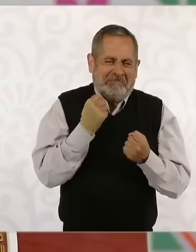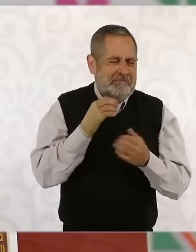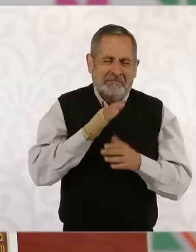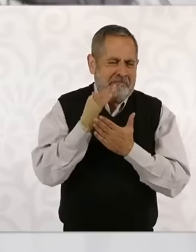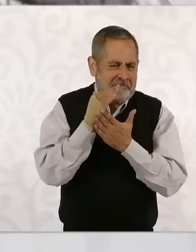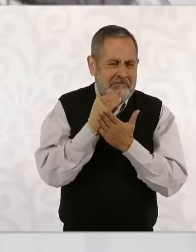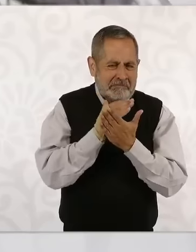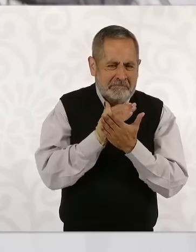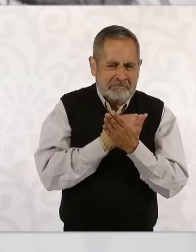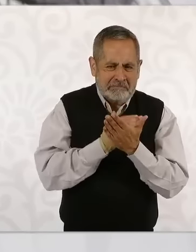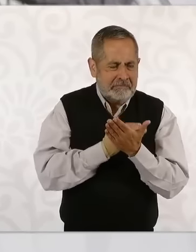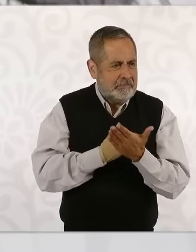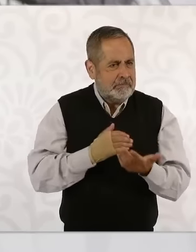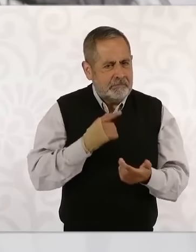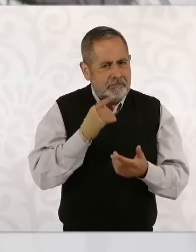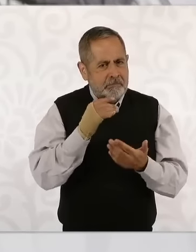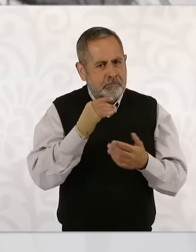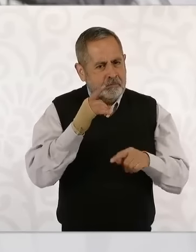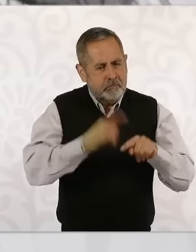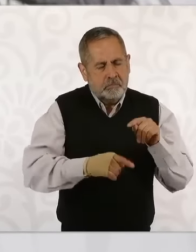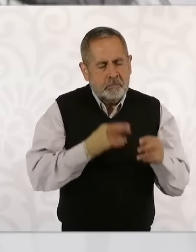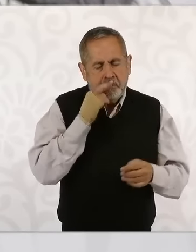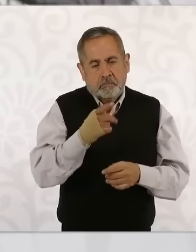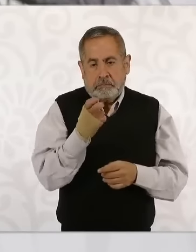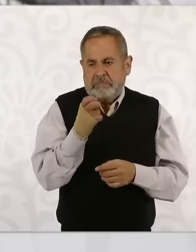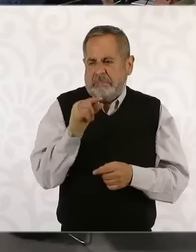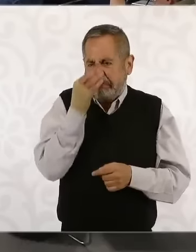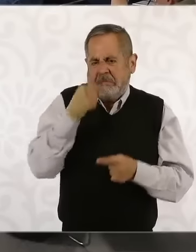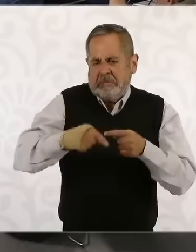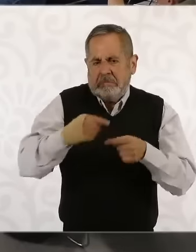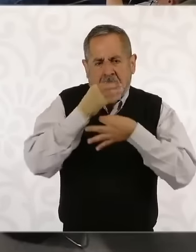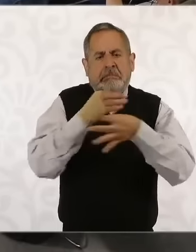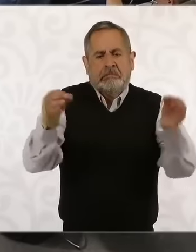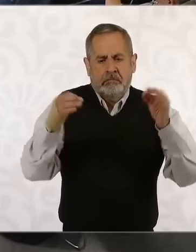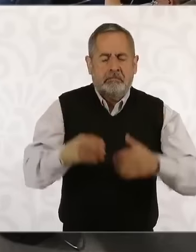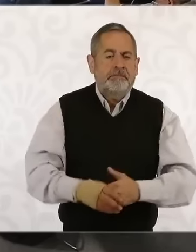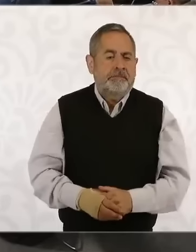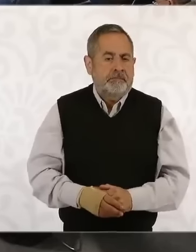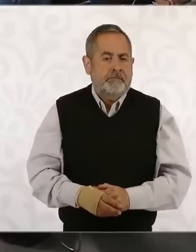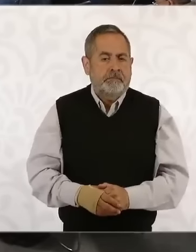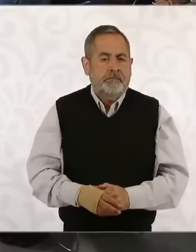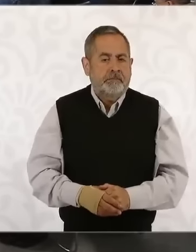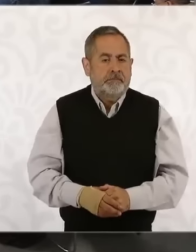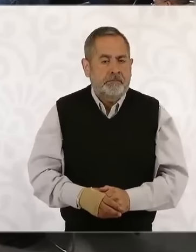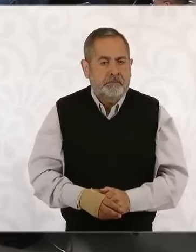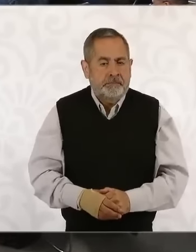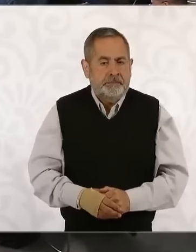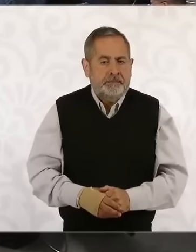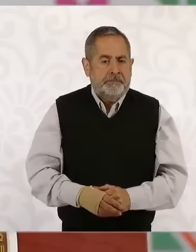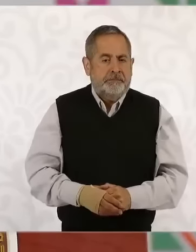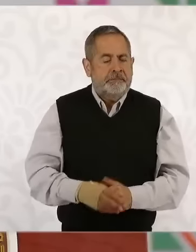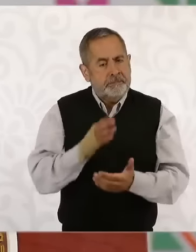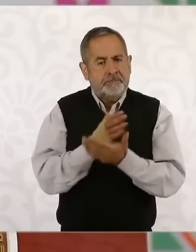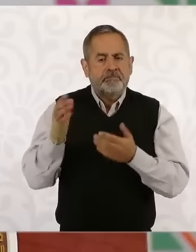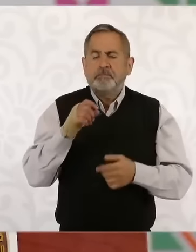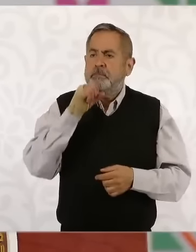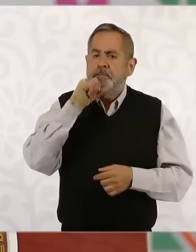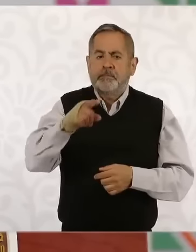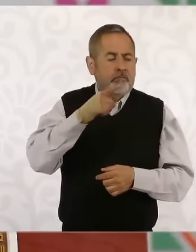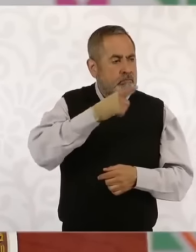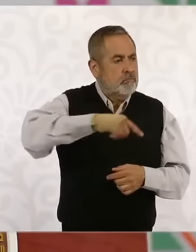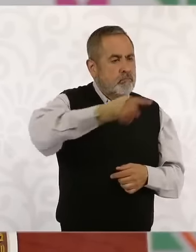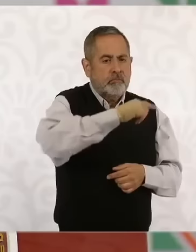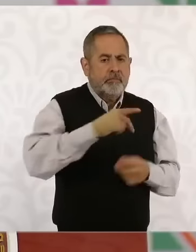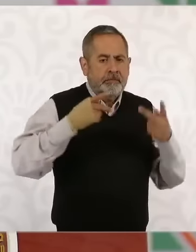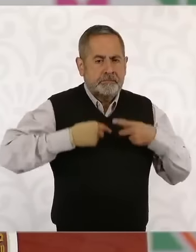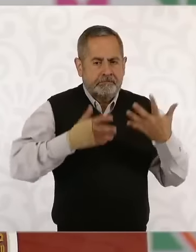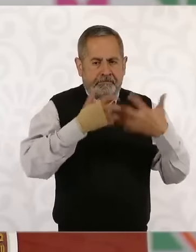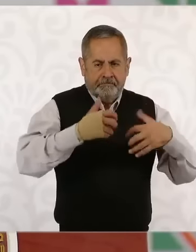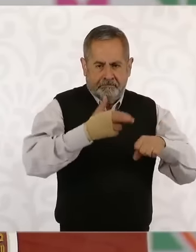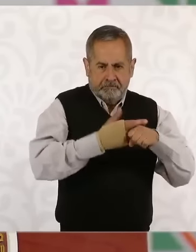a haber esta esta información en un ratito. Y que sepan los empresarios, lo dije hace unos días que